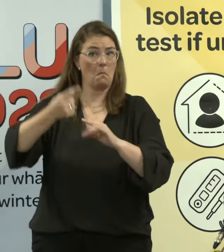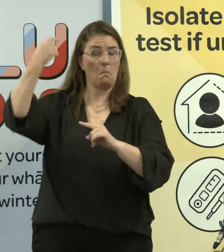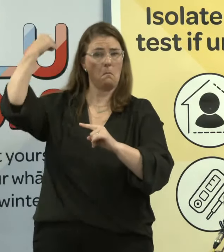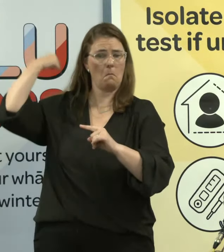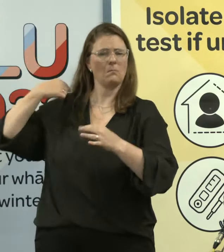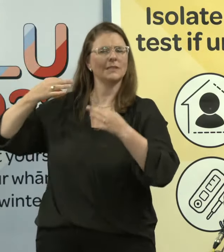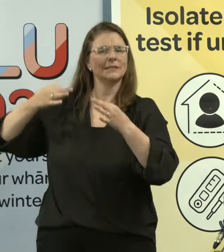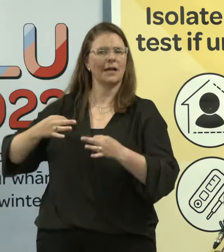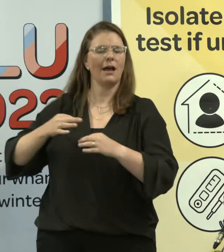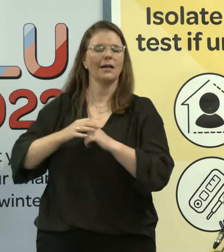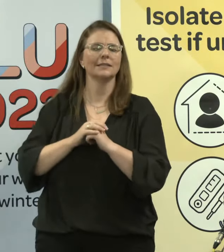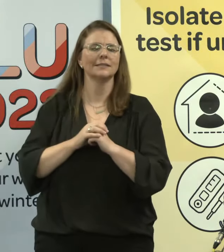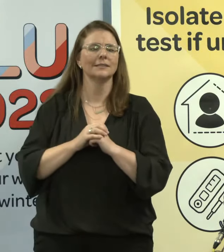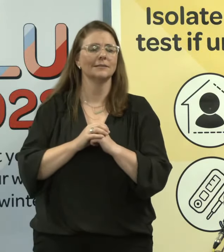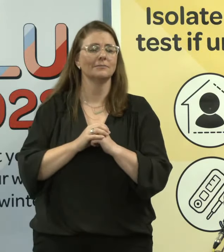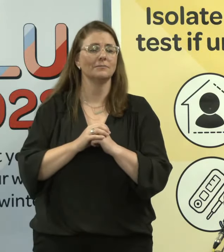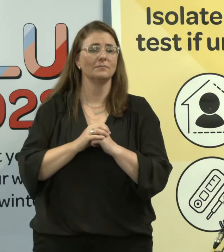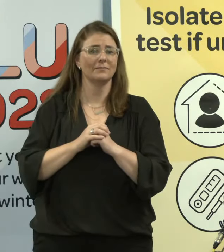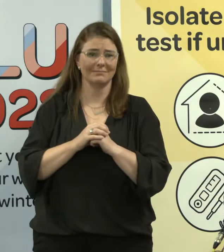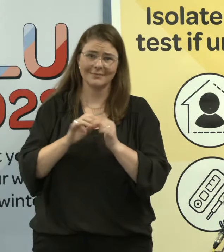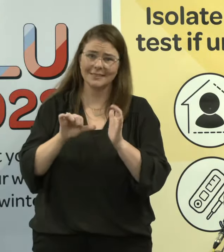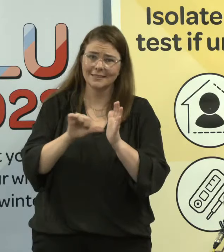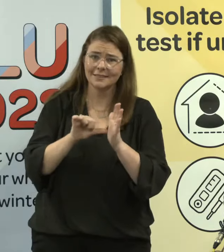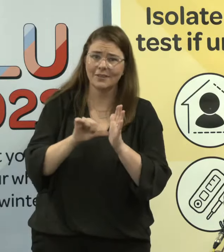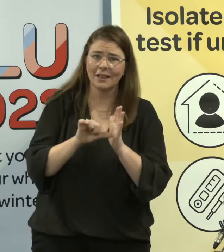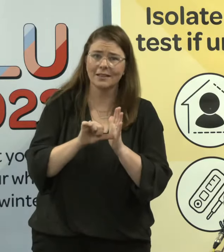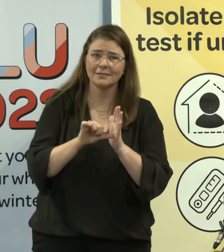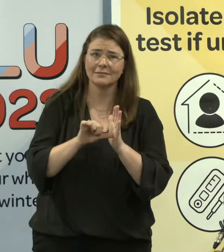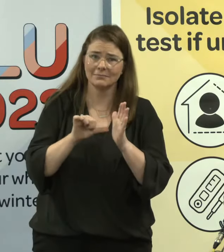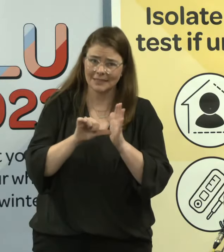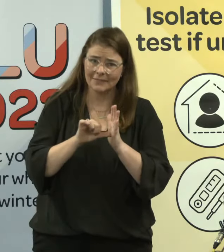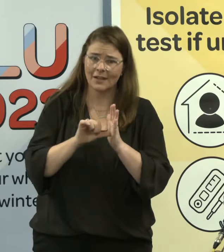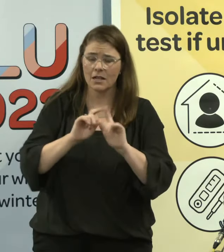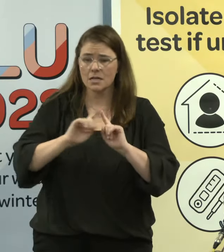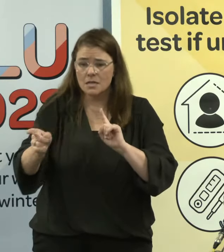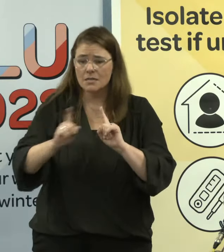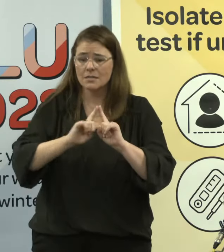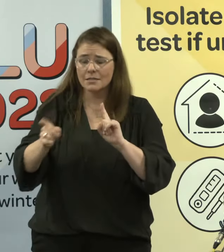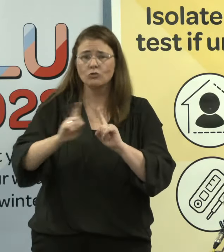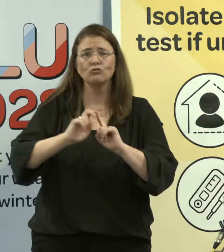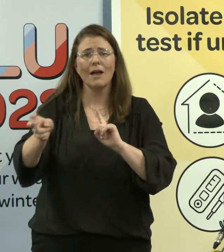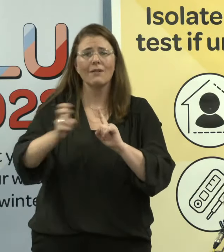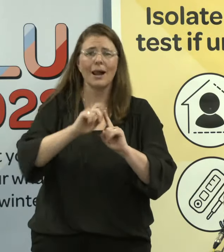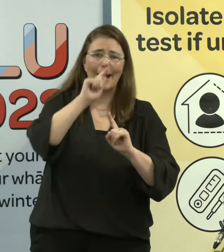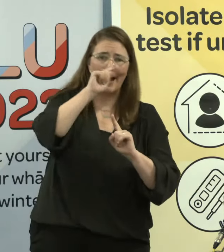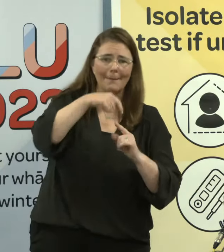te wa i mau ahau ki te mahi, i